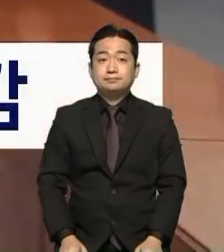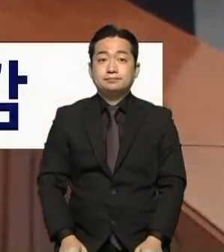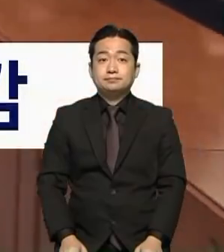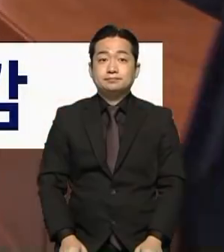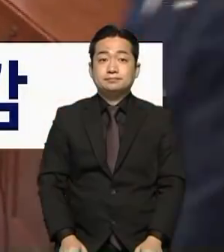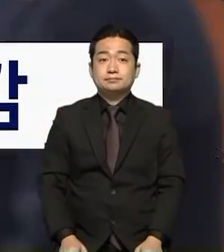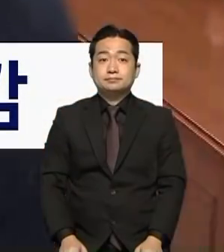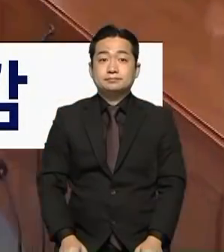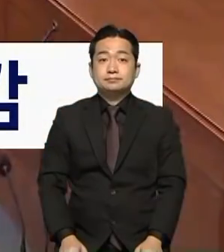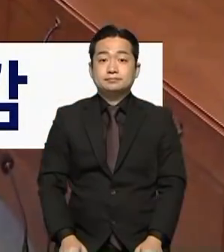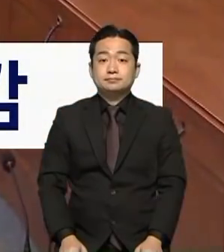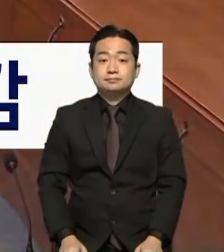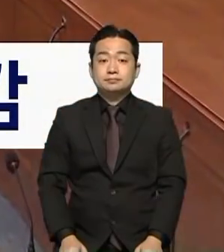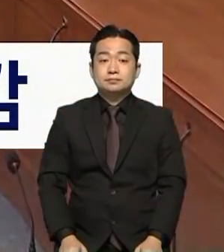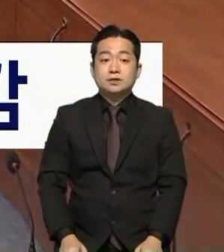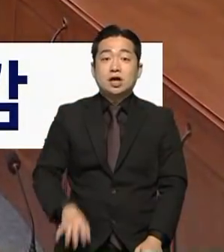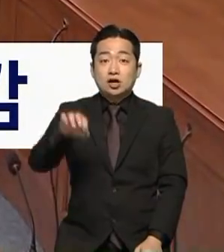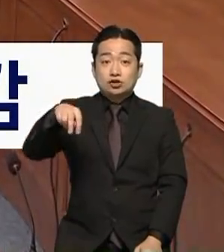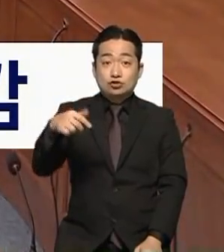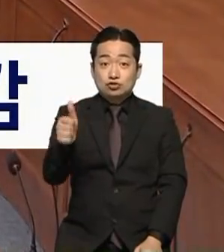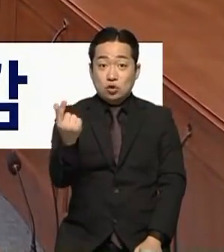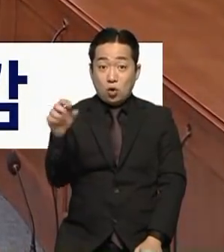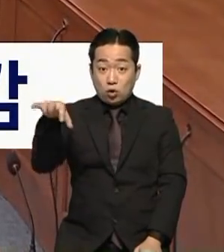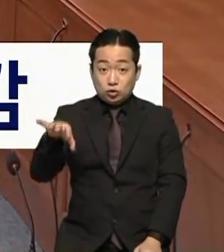(기자) 윤호중 민주당 공동비대위원장은